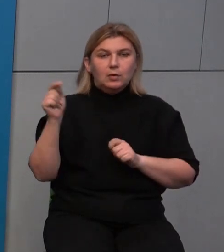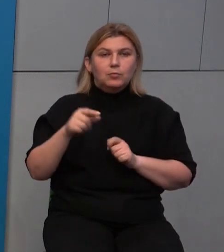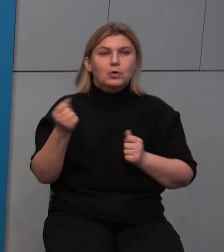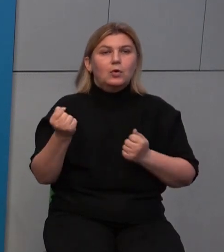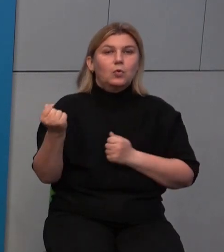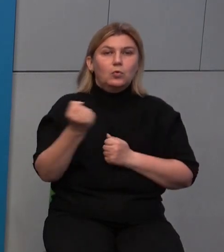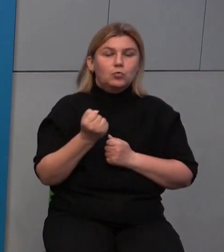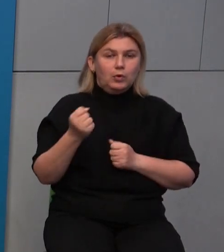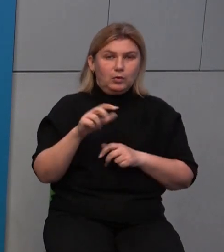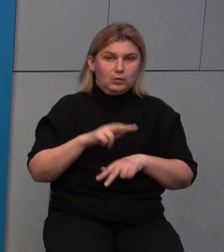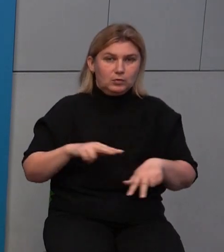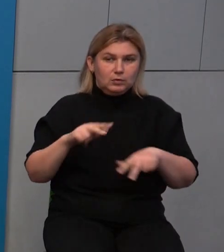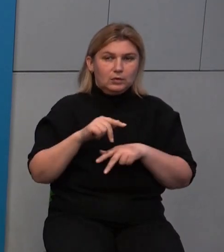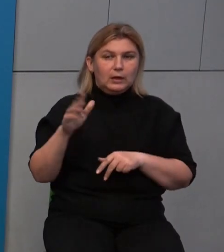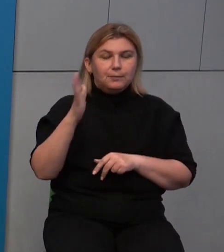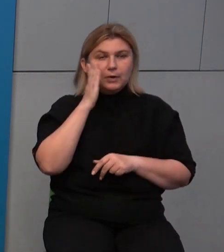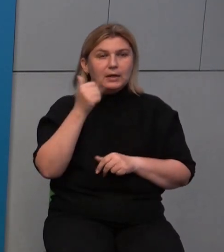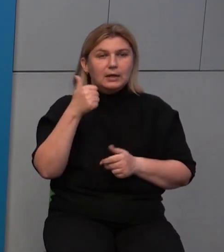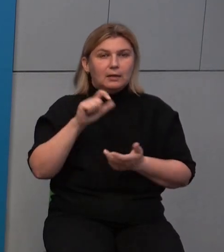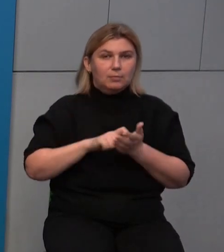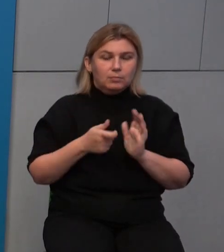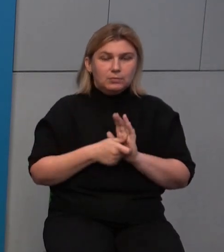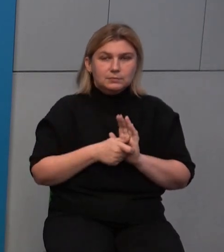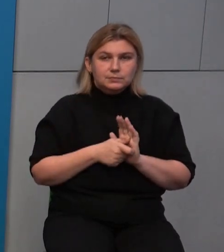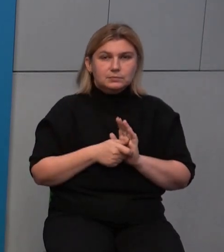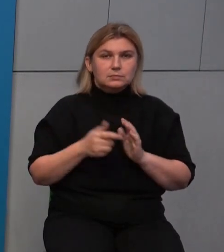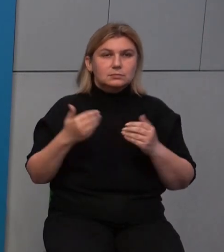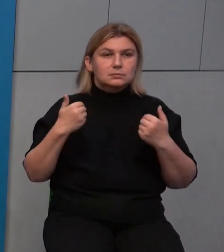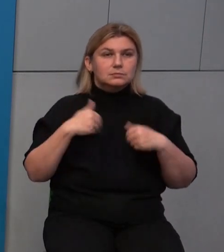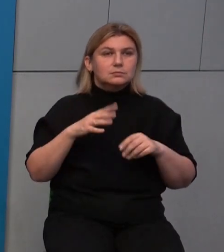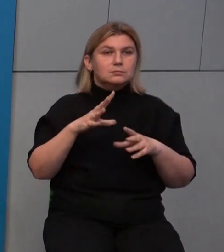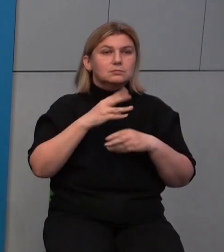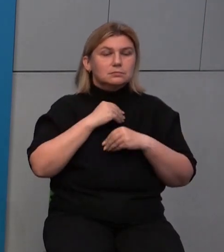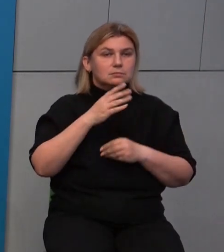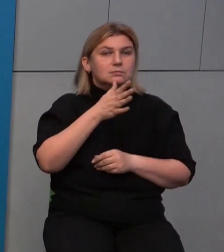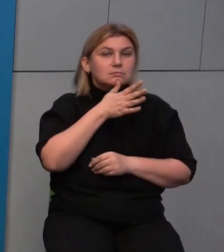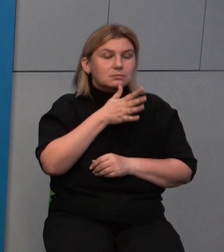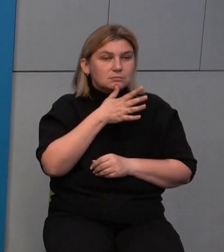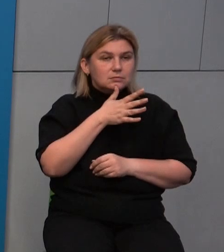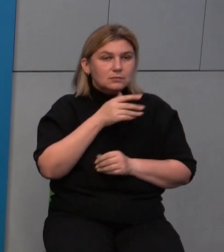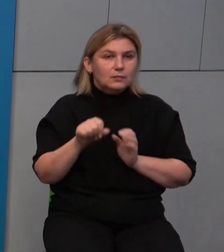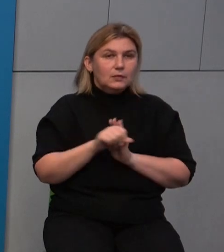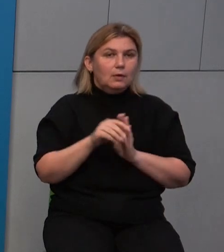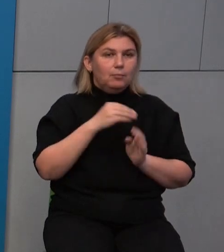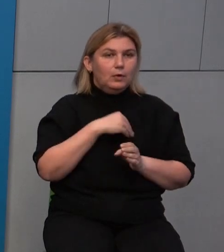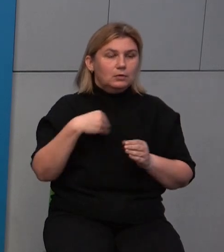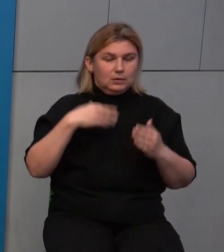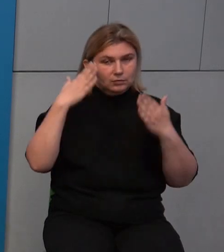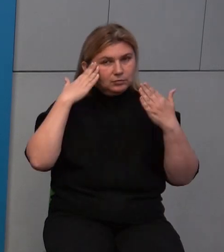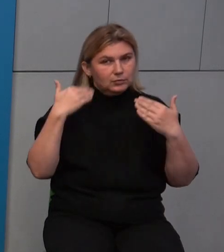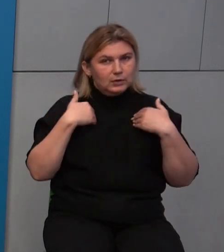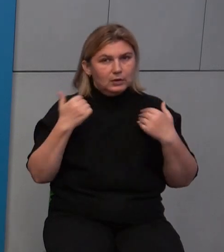Mieszkali w jednym pokoju. Nie chciano przyjąć Żyda do polskiego szpitala w Krakowie.